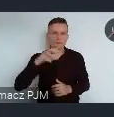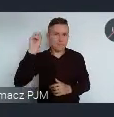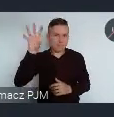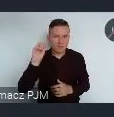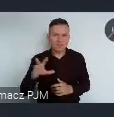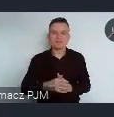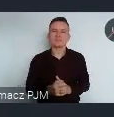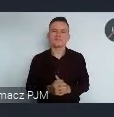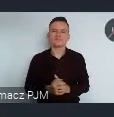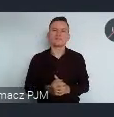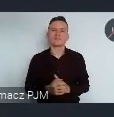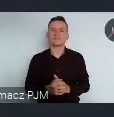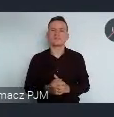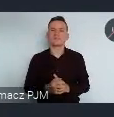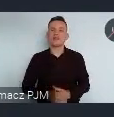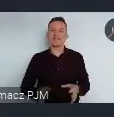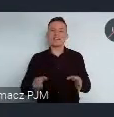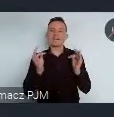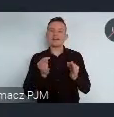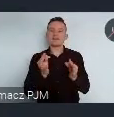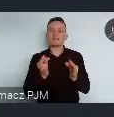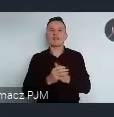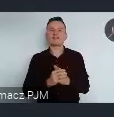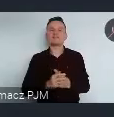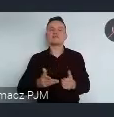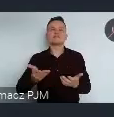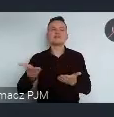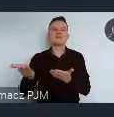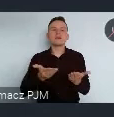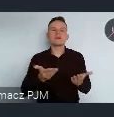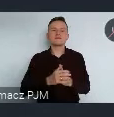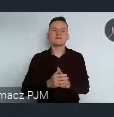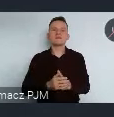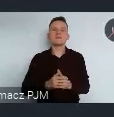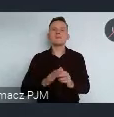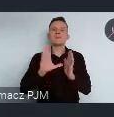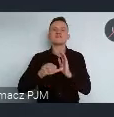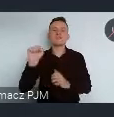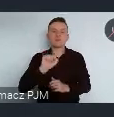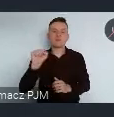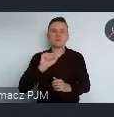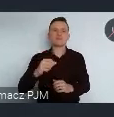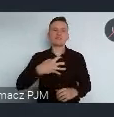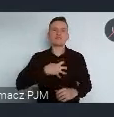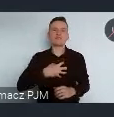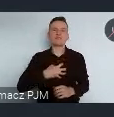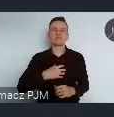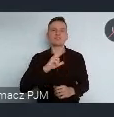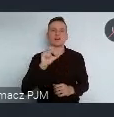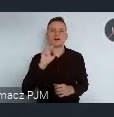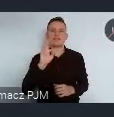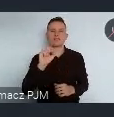Teraz zapraszamy miasto Wrocław i panią dyrektor Katarzynę Szymczak-Pomianowską.